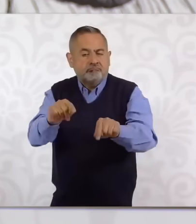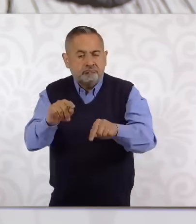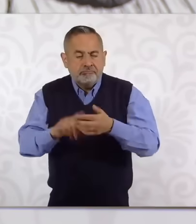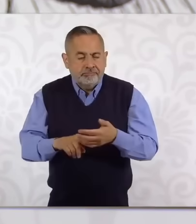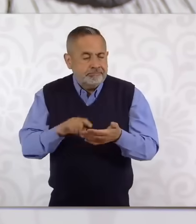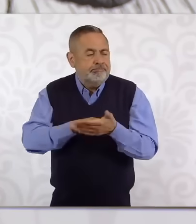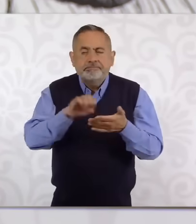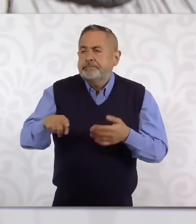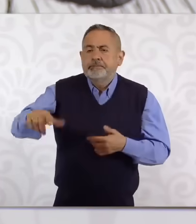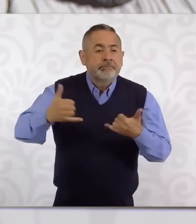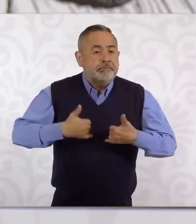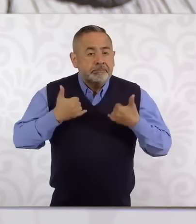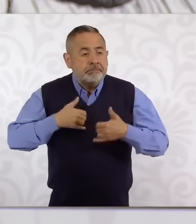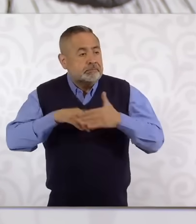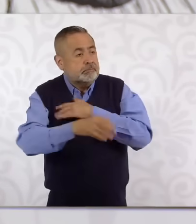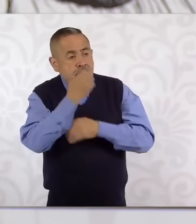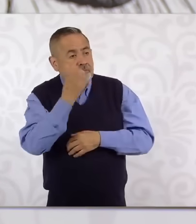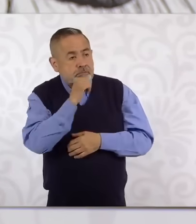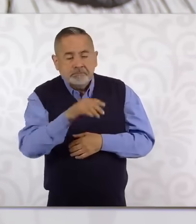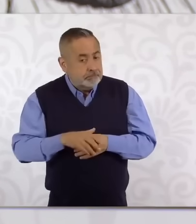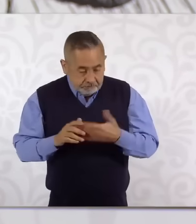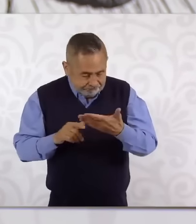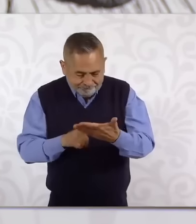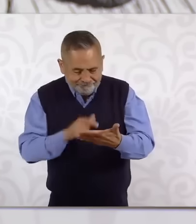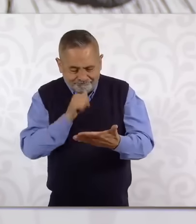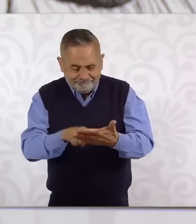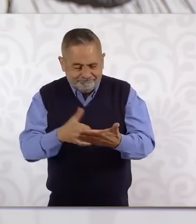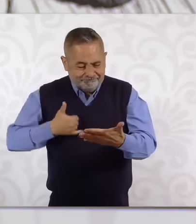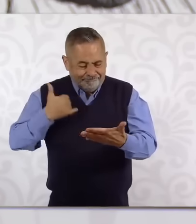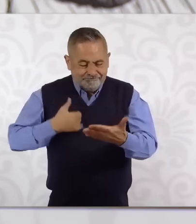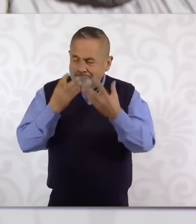años no tienes espacio en la escuela. A ver, Mario Delgado, vamos a ayudarle a este joven a que vaya